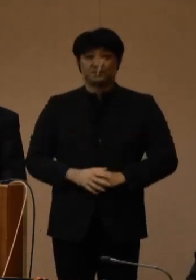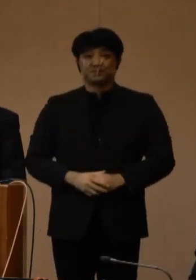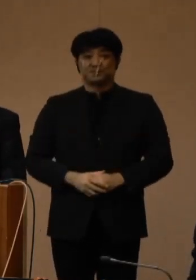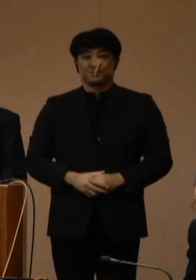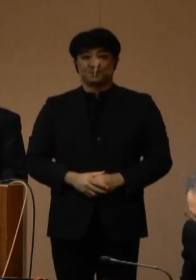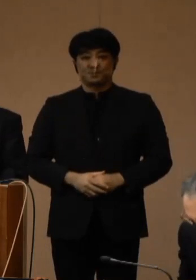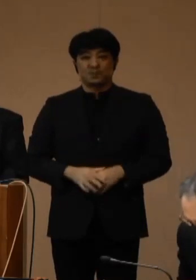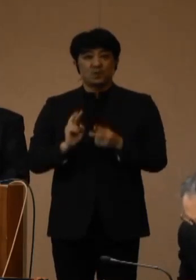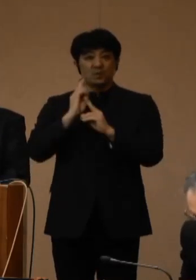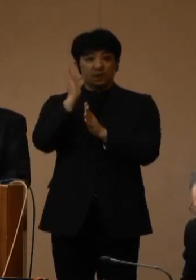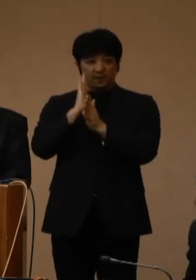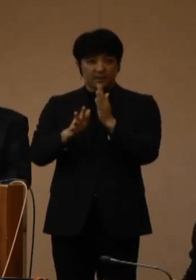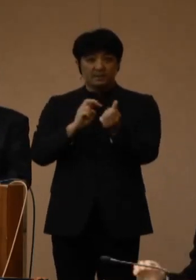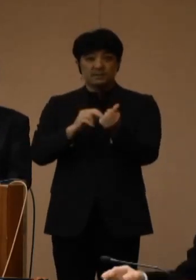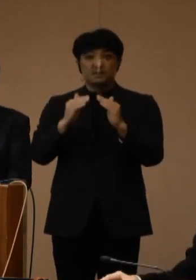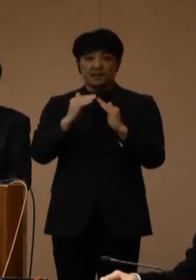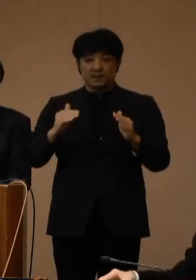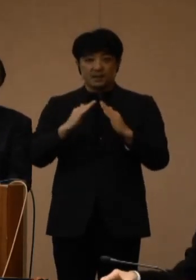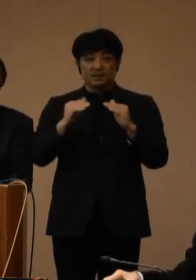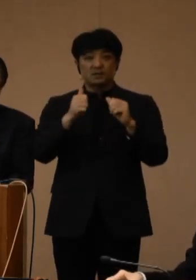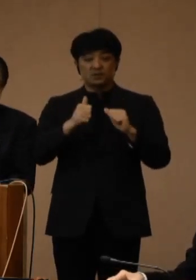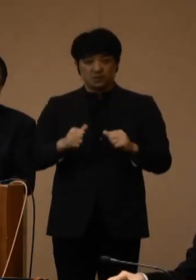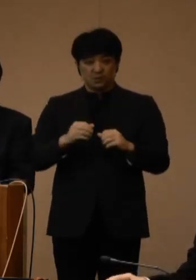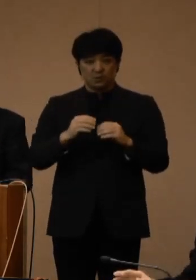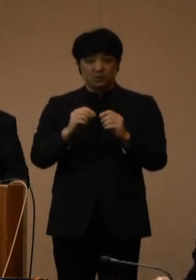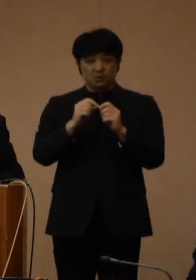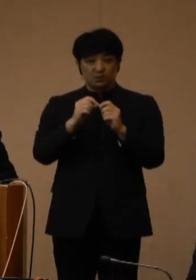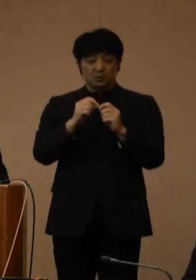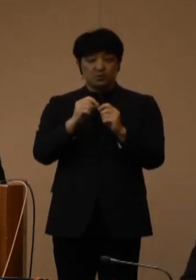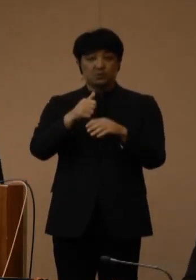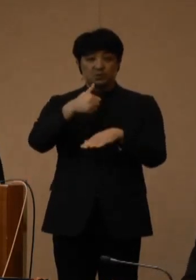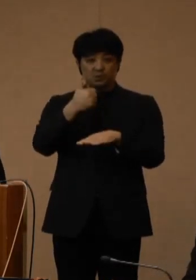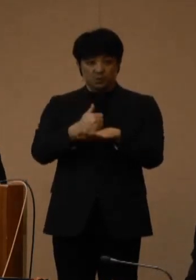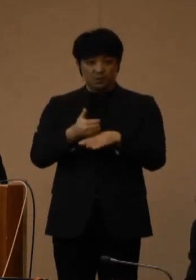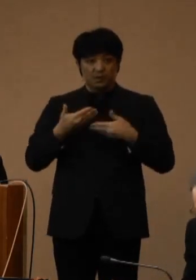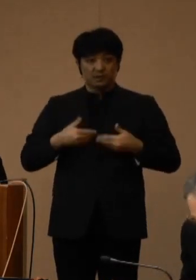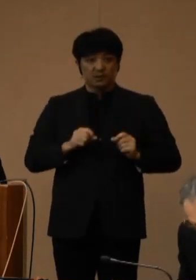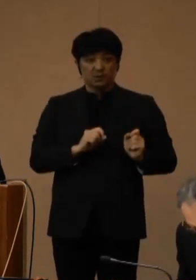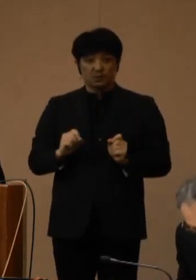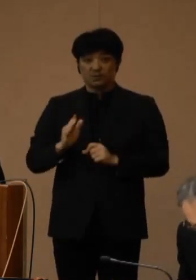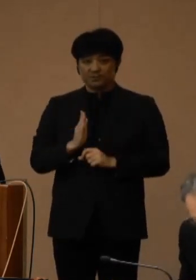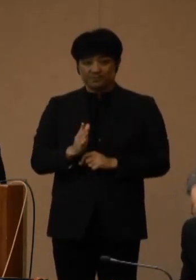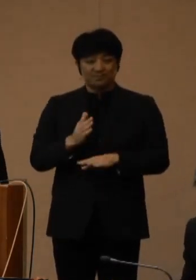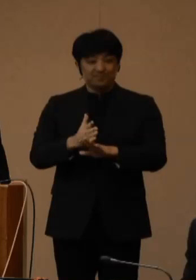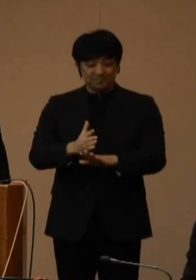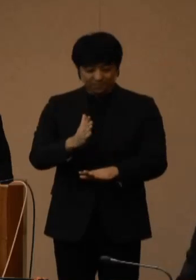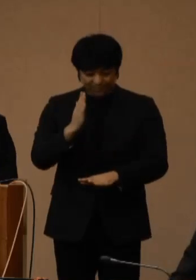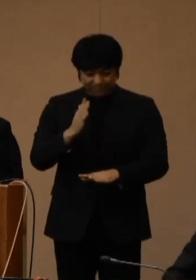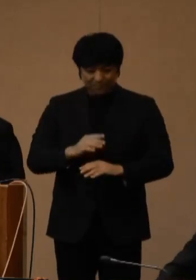沖縄県医師会、会長、安里哲好。どうぞよろしくお願い致します。